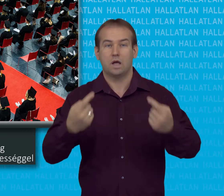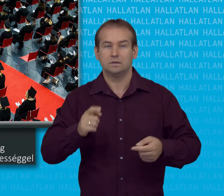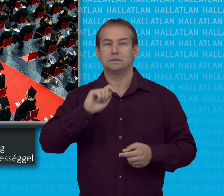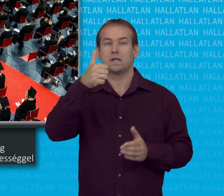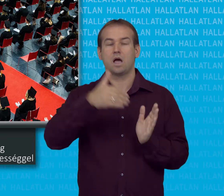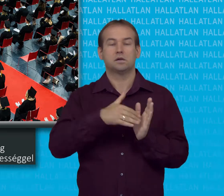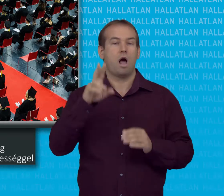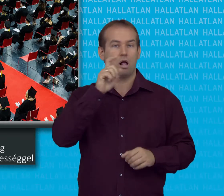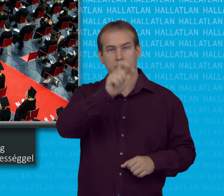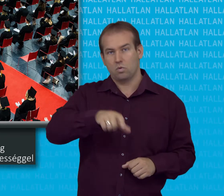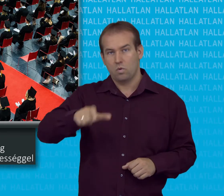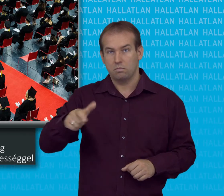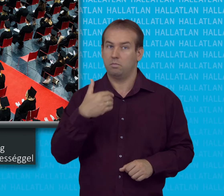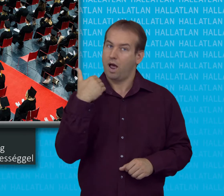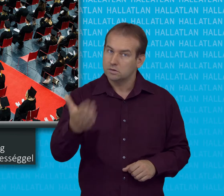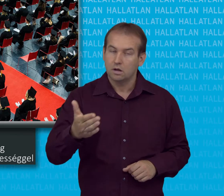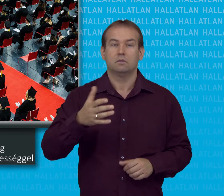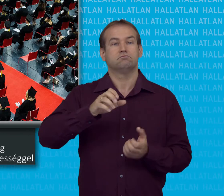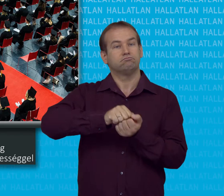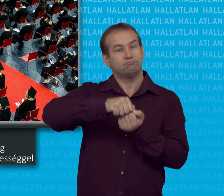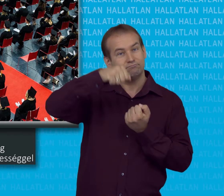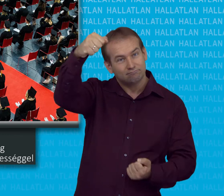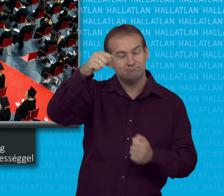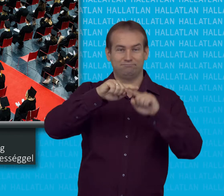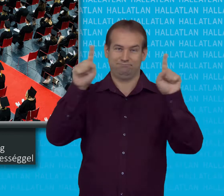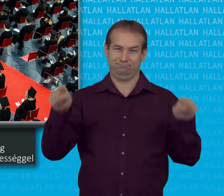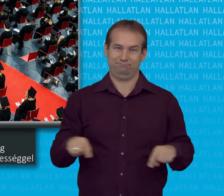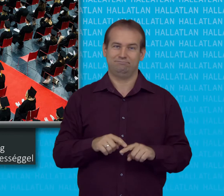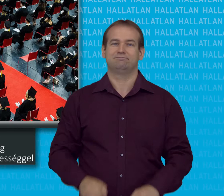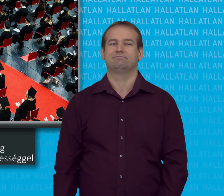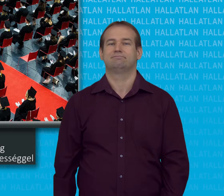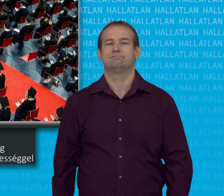mintegy tizenegyezer végzős hallgató oklevelét állították ki.